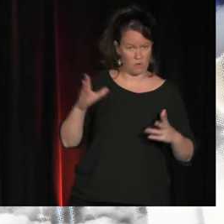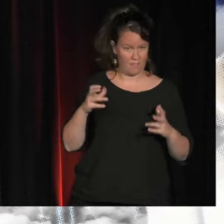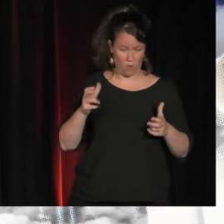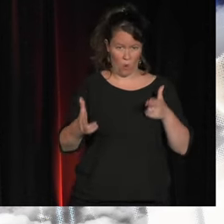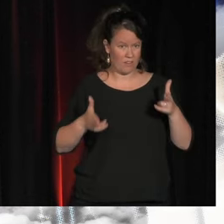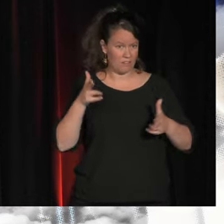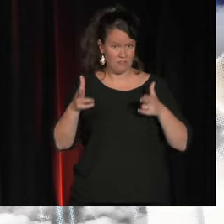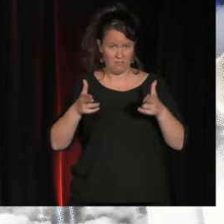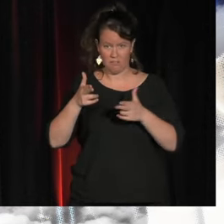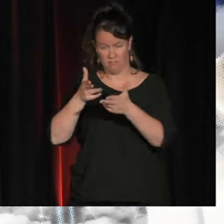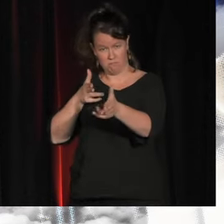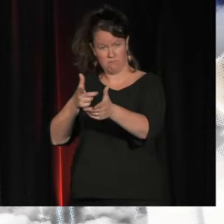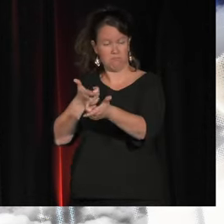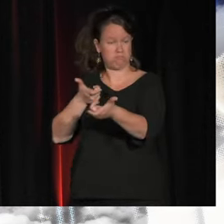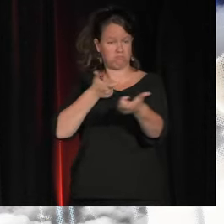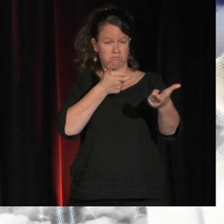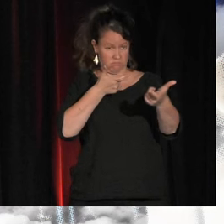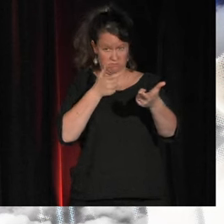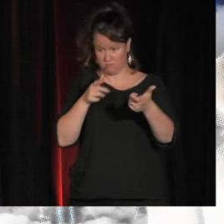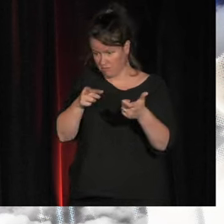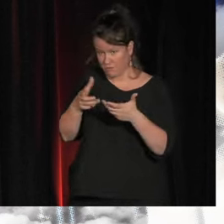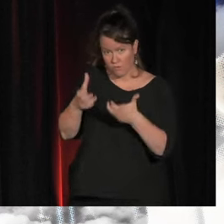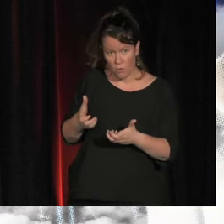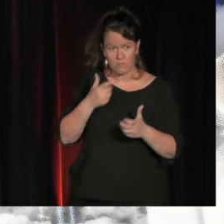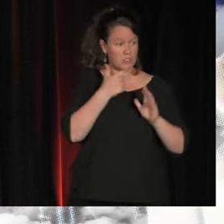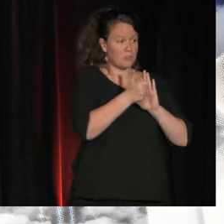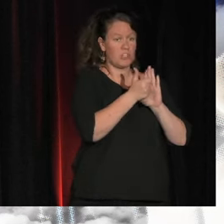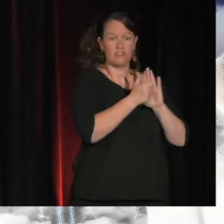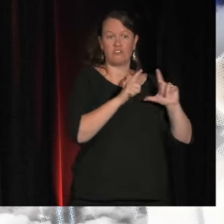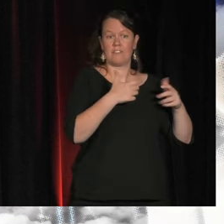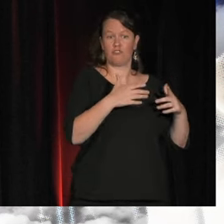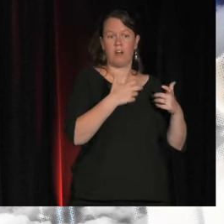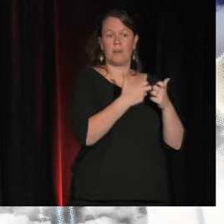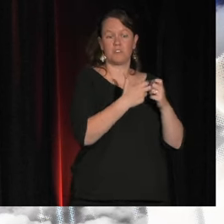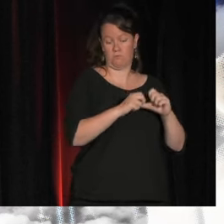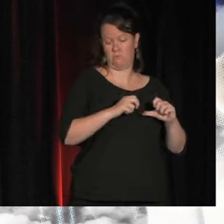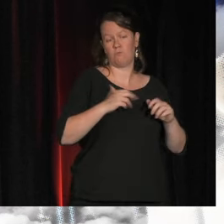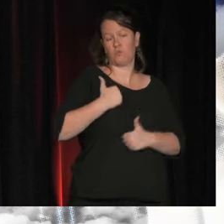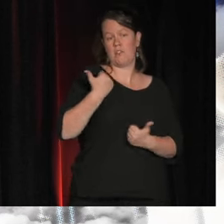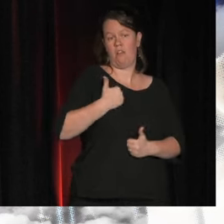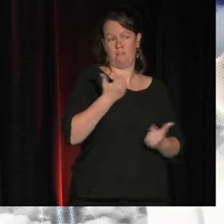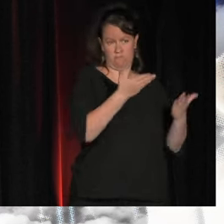Ils savaient juste que c'était une personne avec un lance-roquettes. Ils prennent un perso existant qu'ils ont déjà, typiquement Soldier par exemple, et ils vont juste faire en sorte qu'il vole, qu'il tire